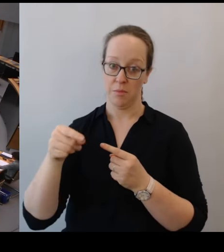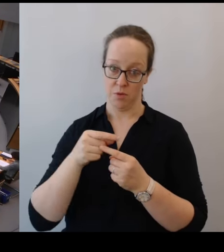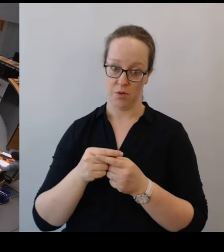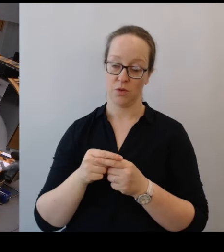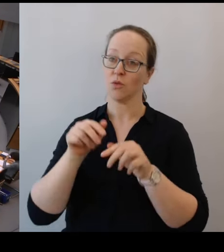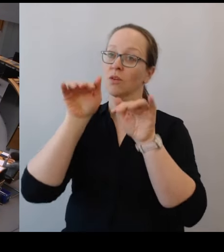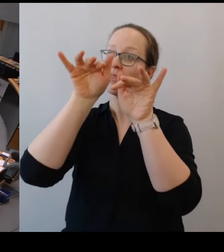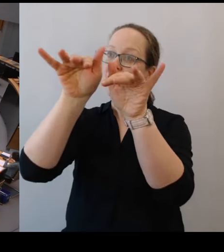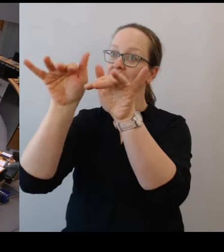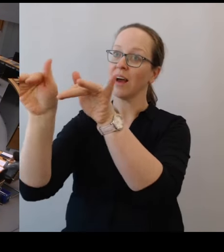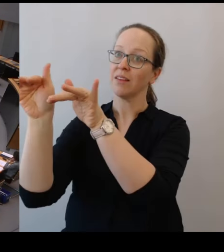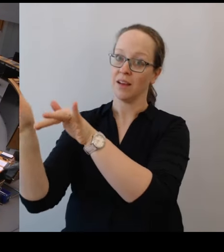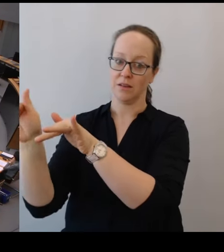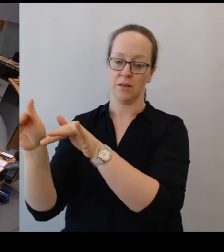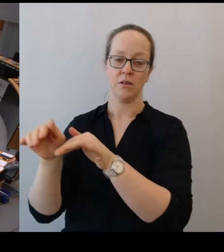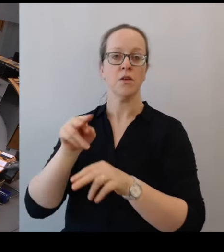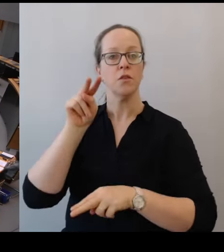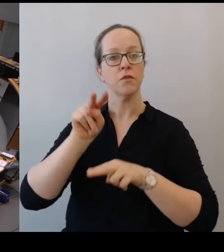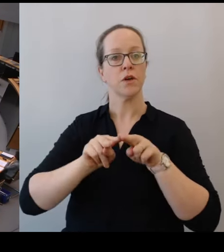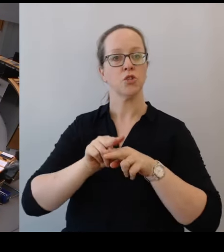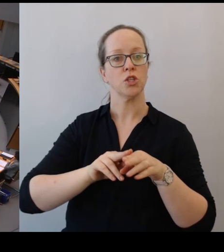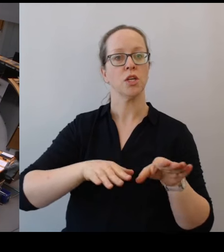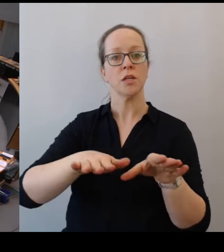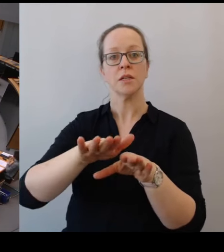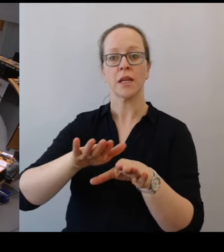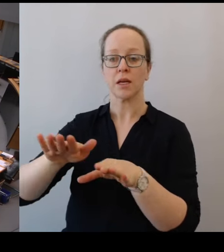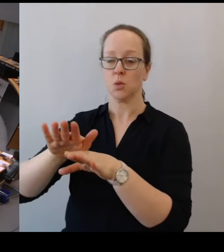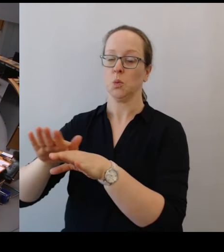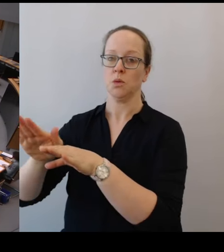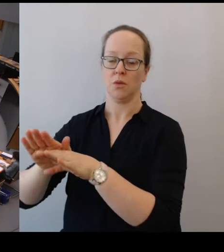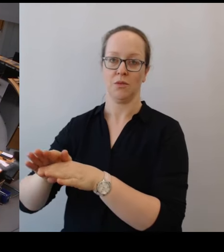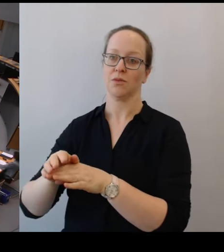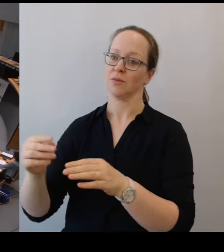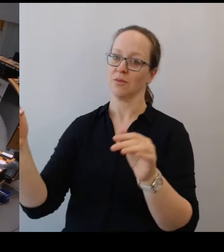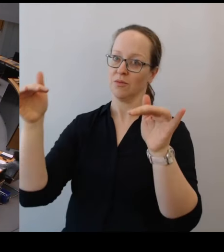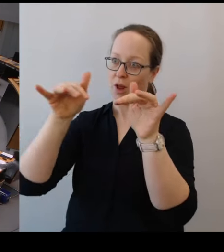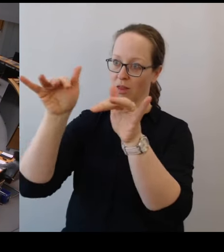Auch Ihnen herzlich willkommen im Berliner Abgeordnetenhaus. Vielen Dank für Ihren Einsatz für Berlin.